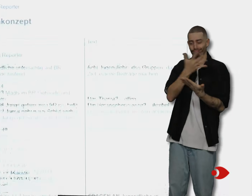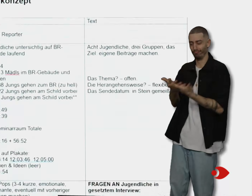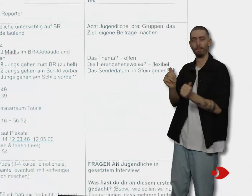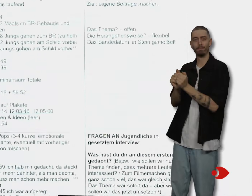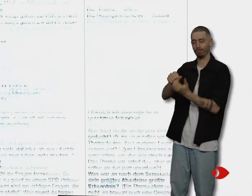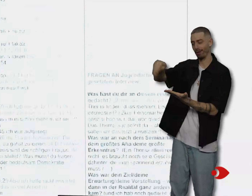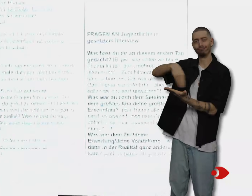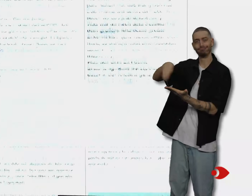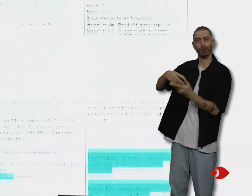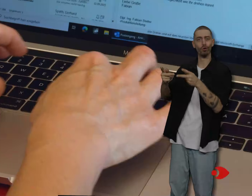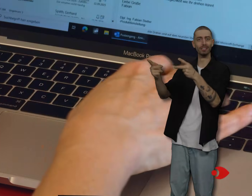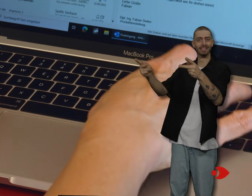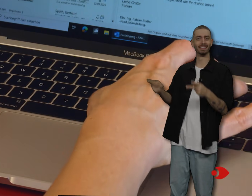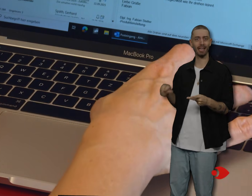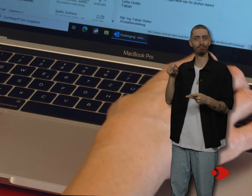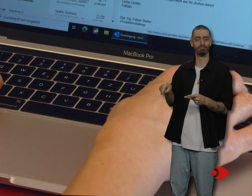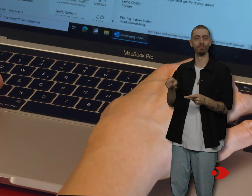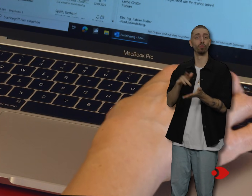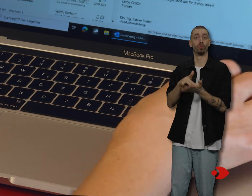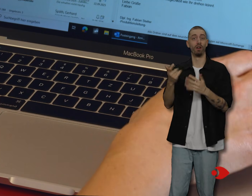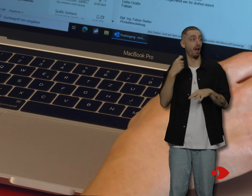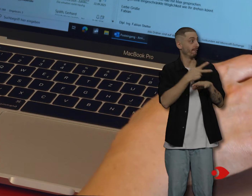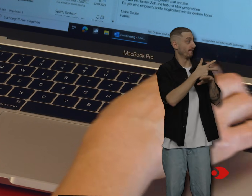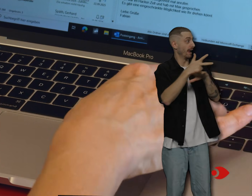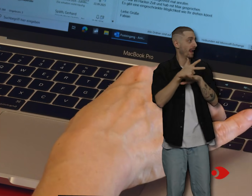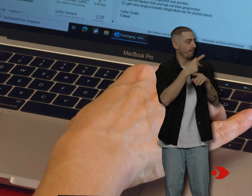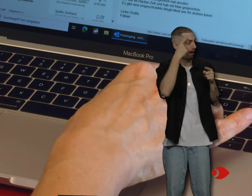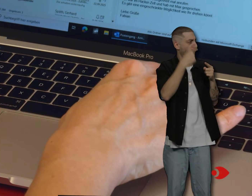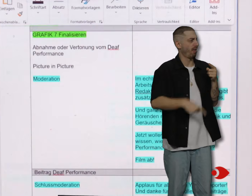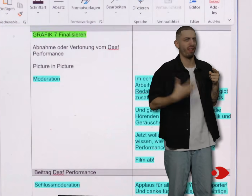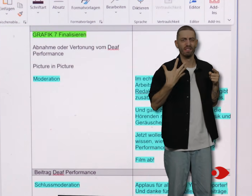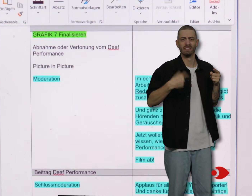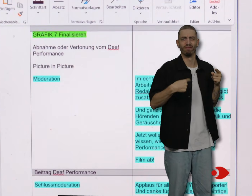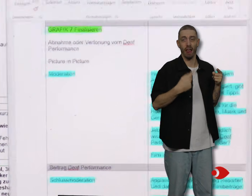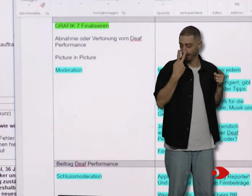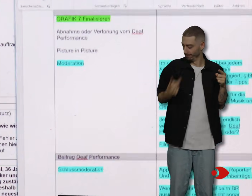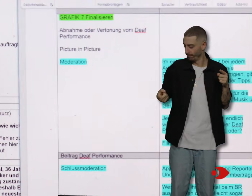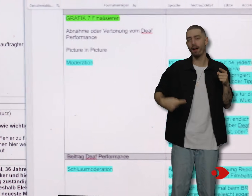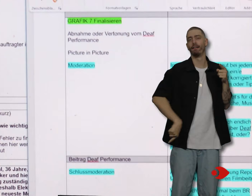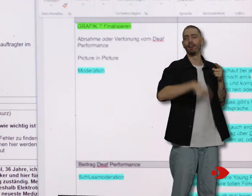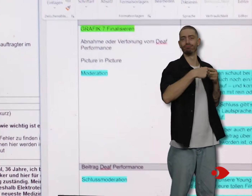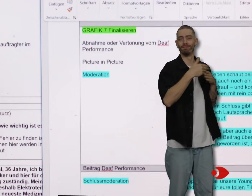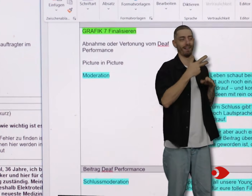auf dem Papier spannend und interessant sein. Das Konzept dient auch dazu, dass wir beim Dreh nichts vergessen